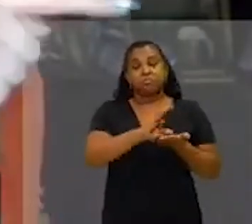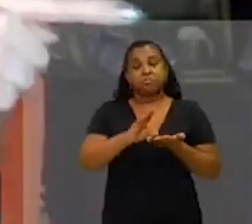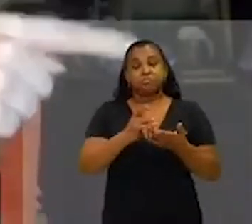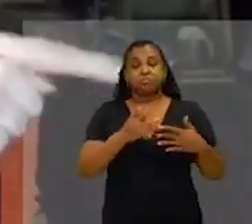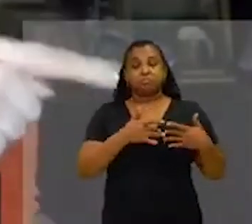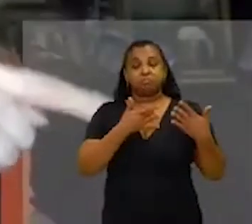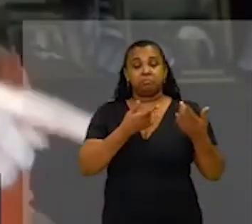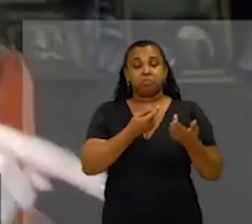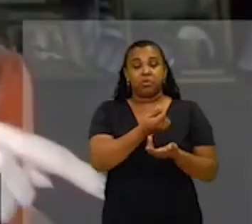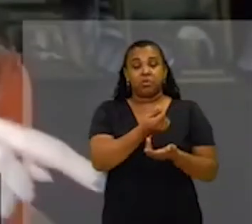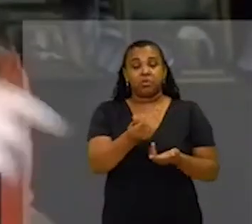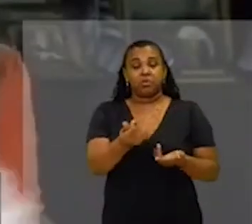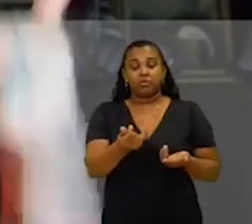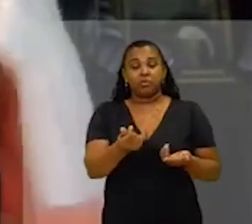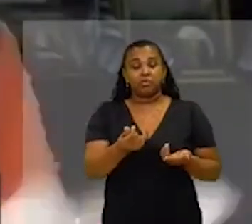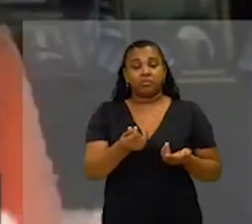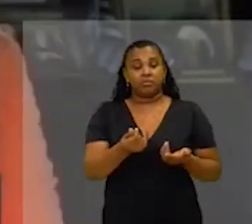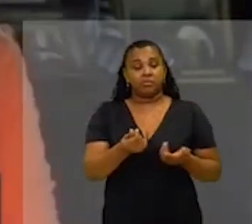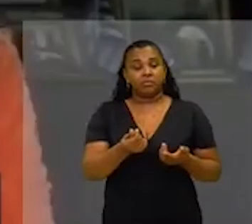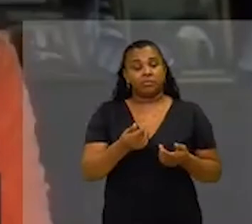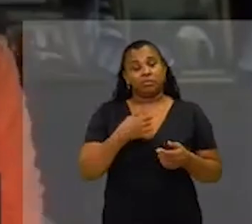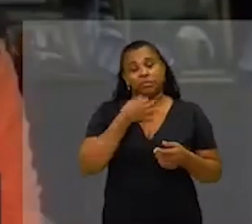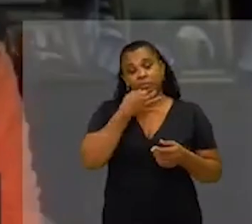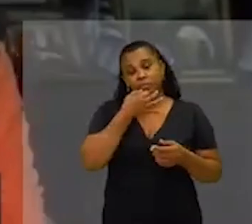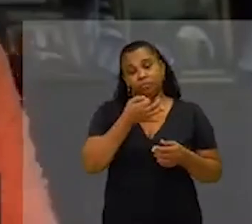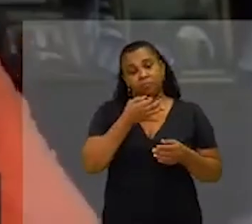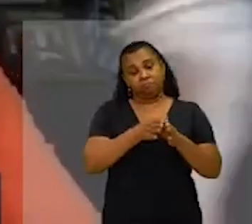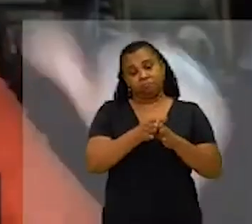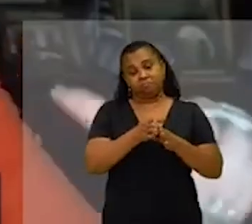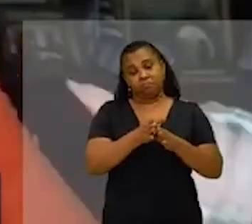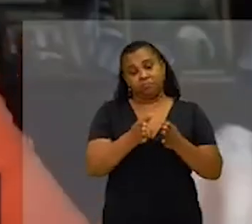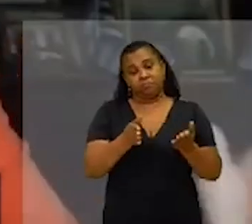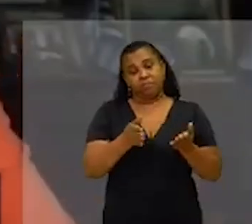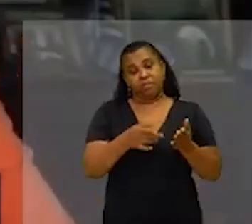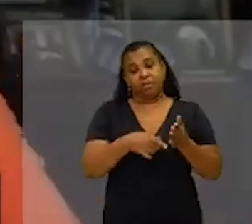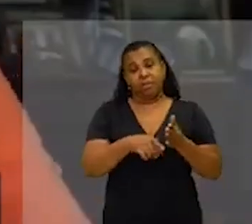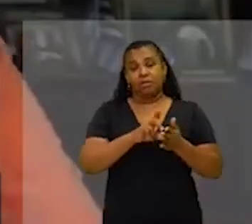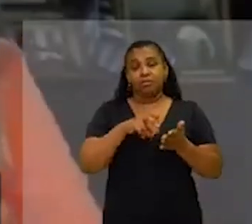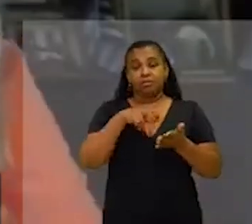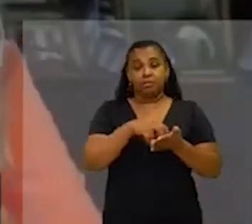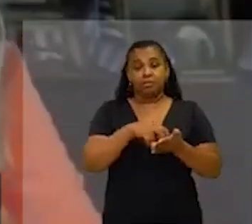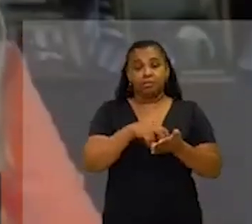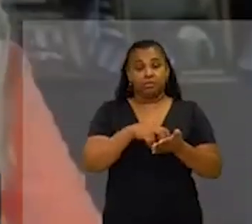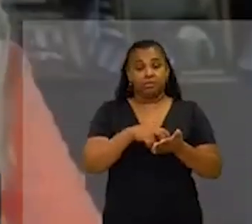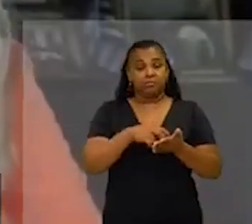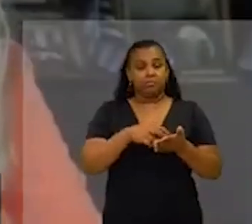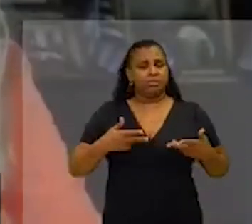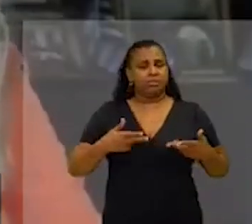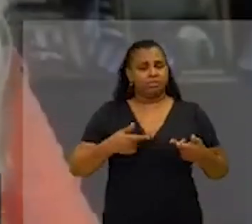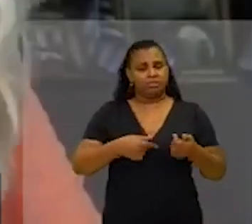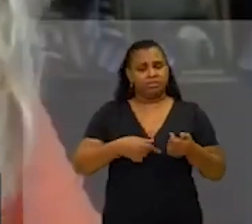a sanção que era prevista anteriormente elas são muito mais eficaz que era a multa que variava de